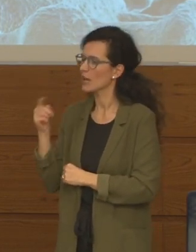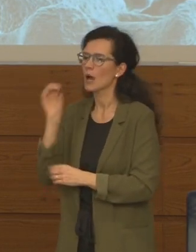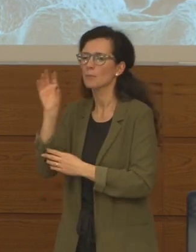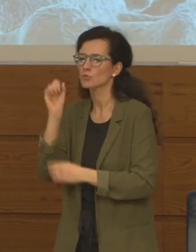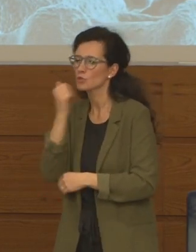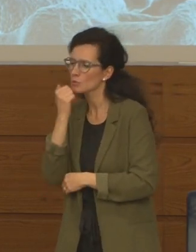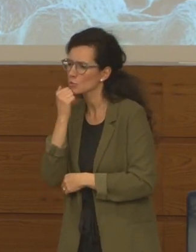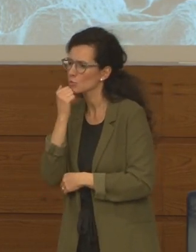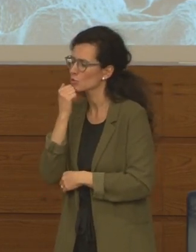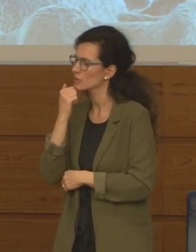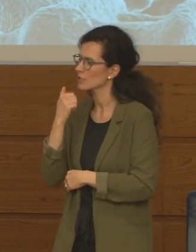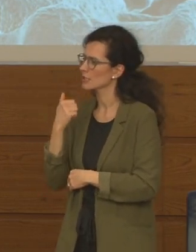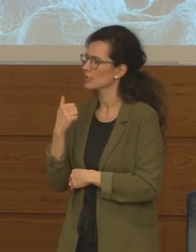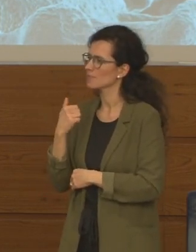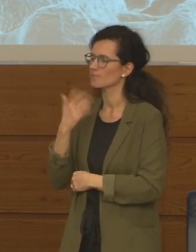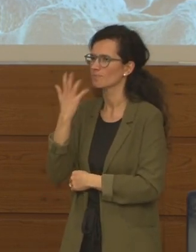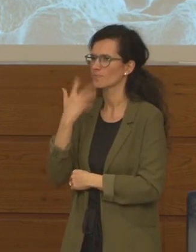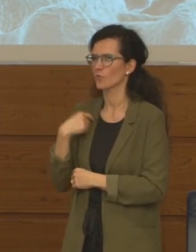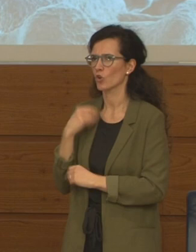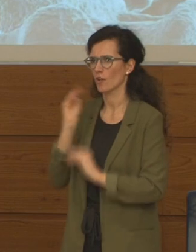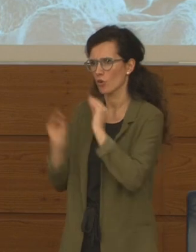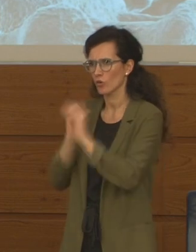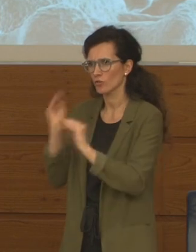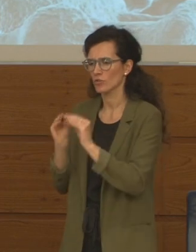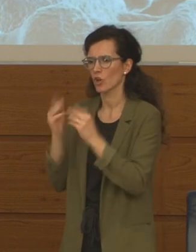(domanda) Volevo chiederle ascoltando anche quelli che sono un po' le richieste dei presidenti di regione